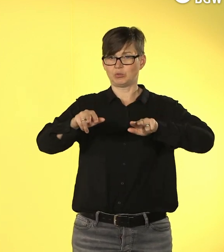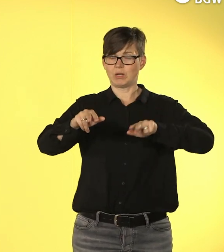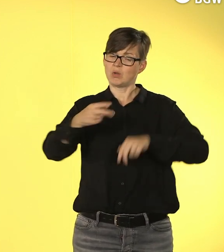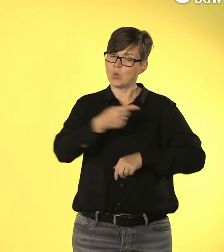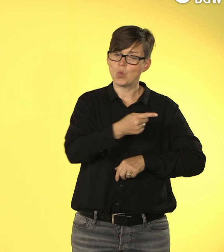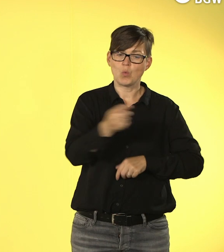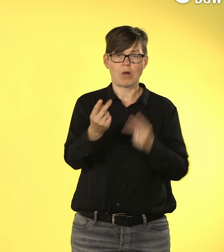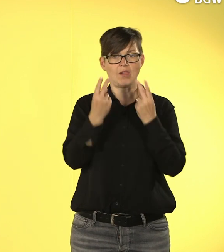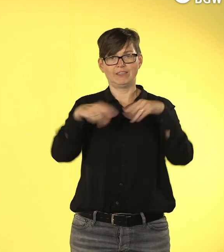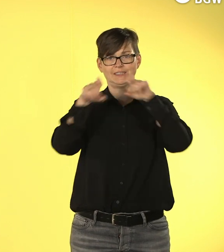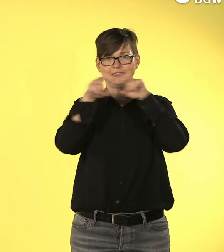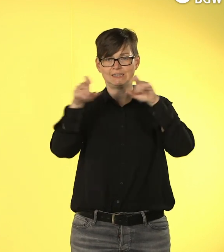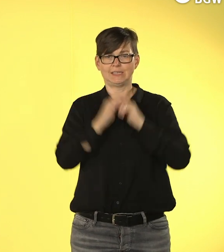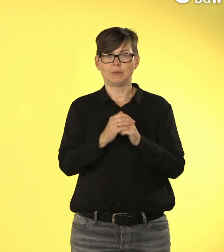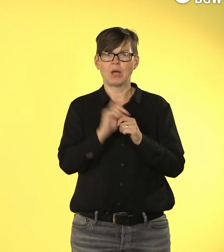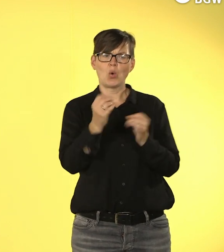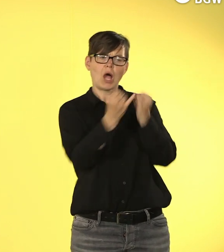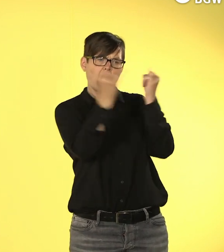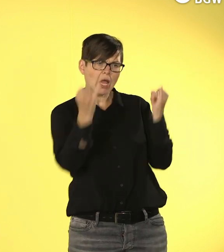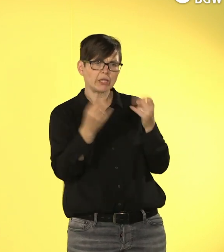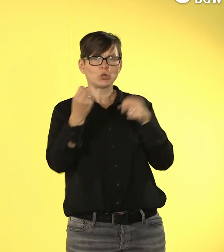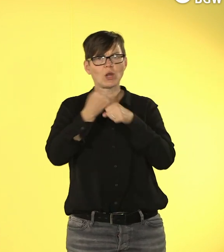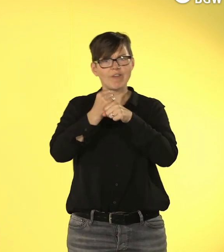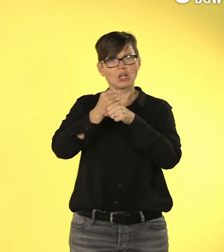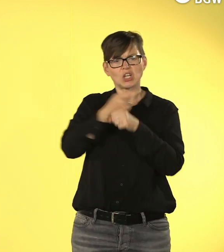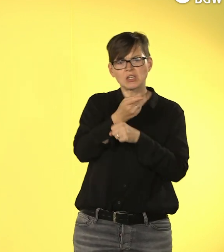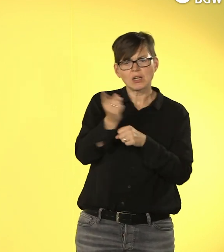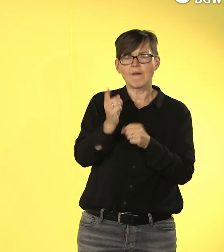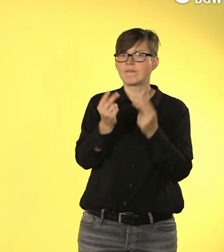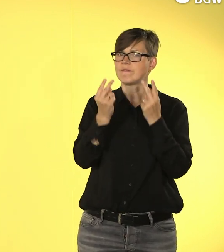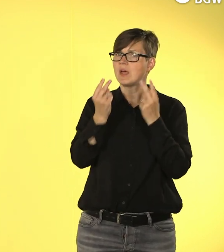in Einrichtungen, in Werkstätten eine entscheidende Rolle.